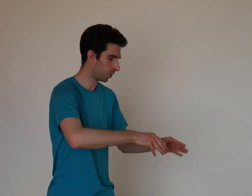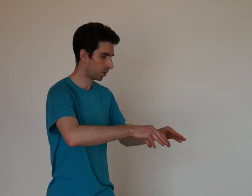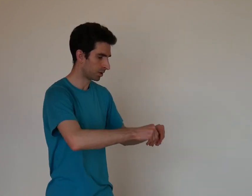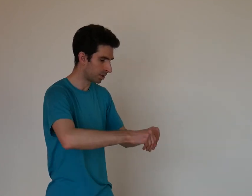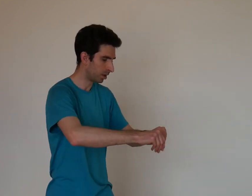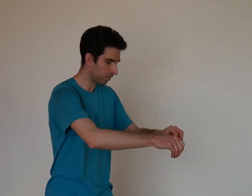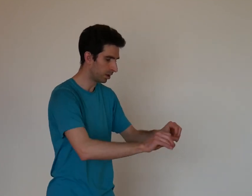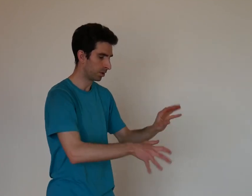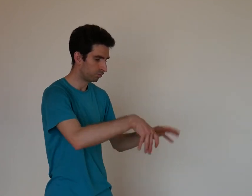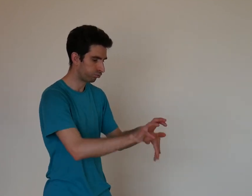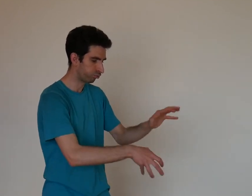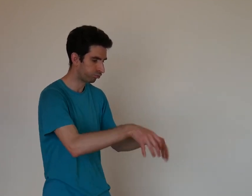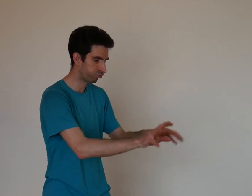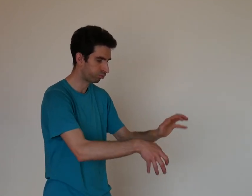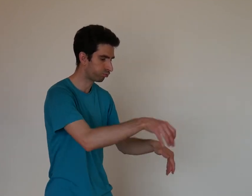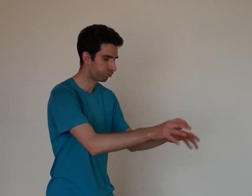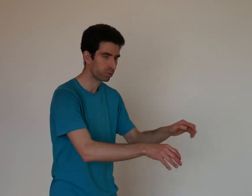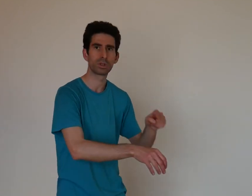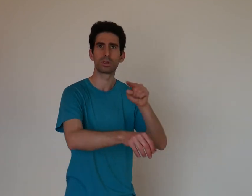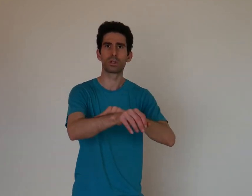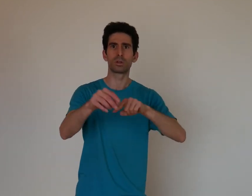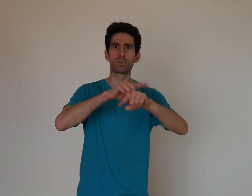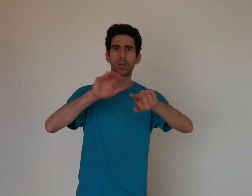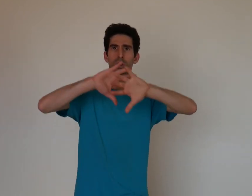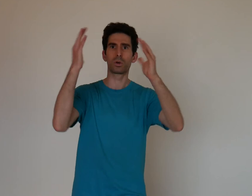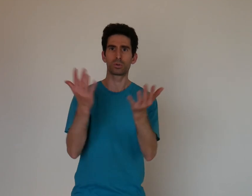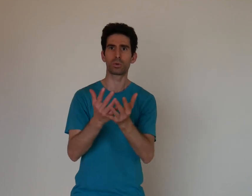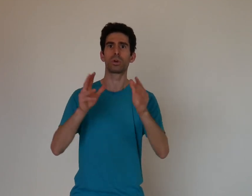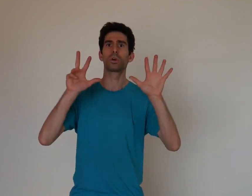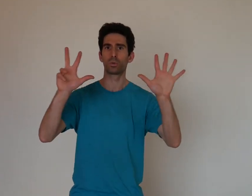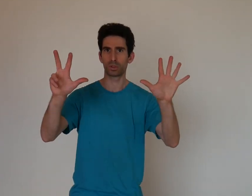sur le sable, vit le poulpe. Il a huit bras.